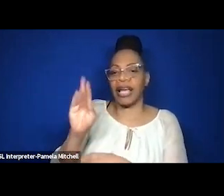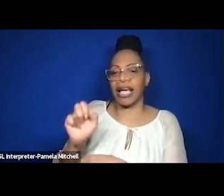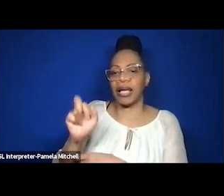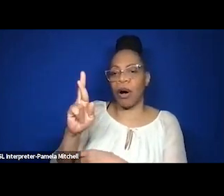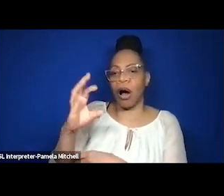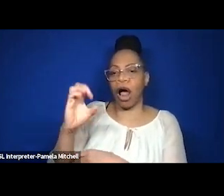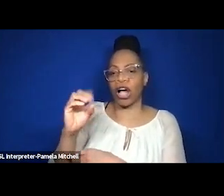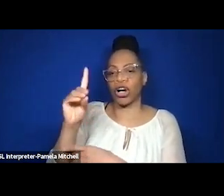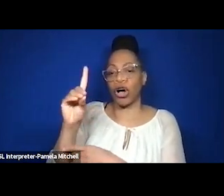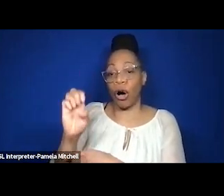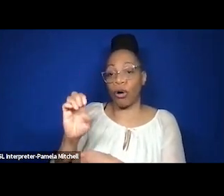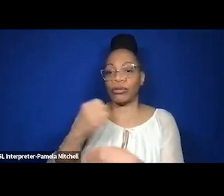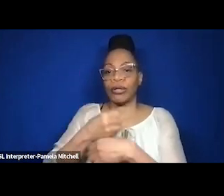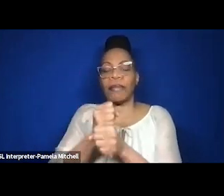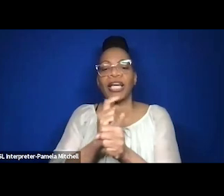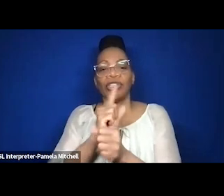si necesitan algo más de mi parte.